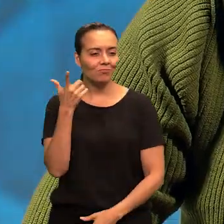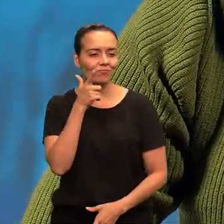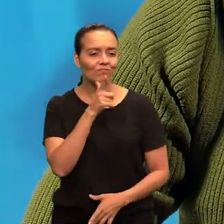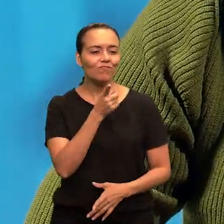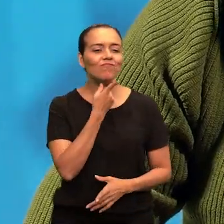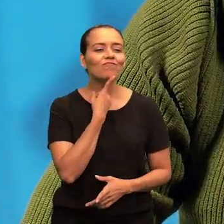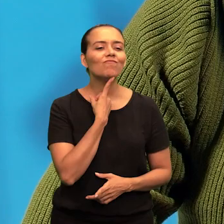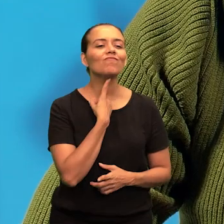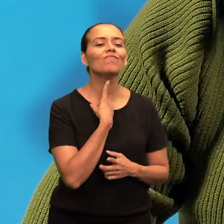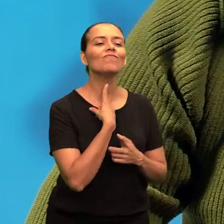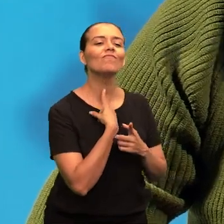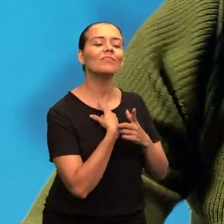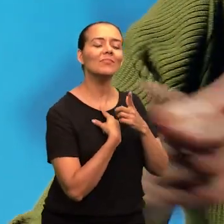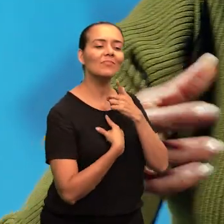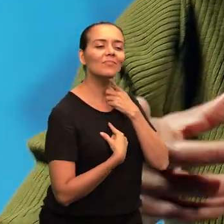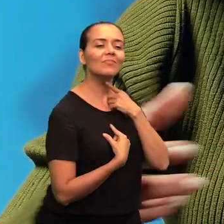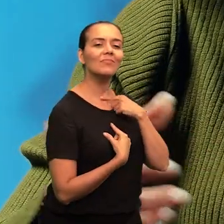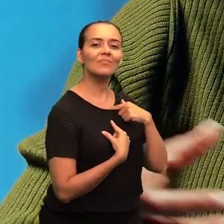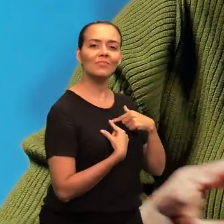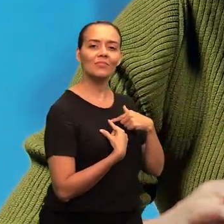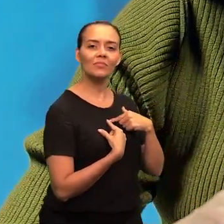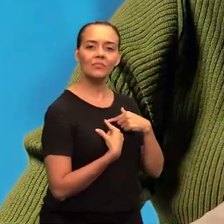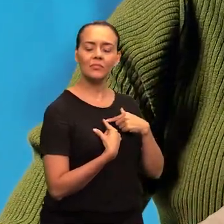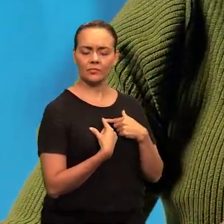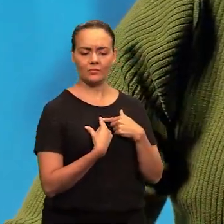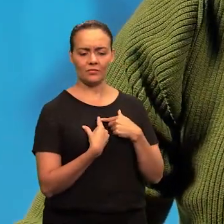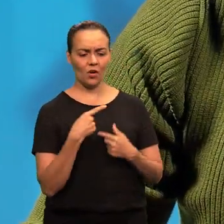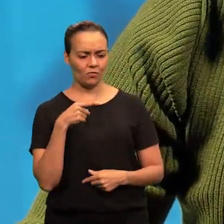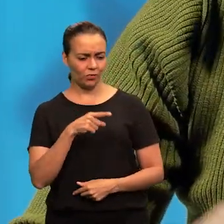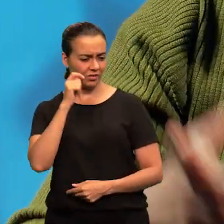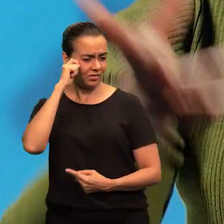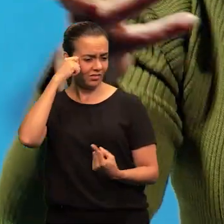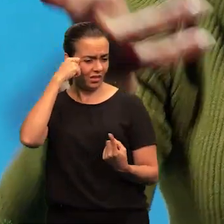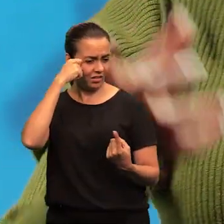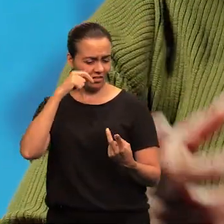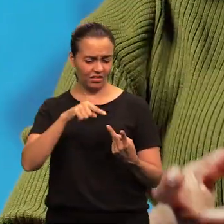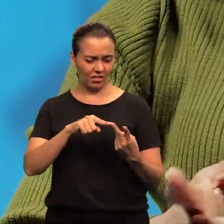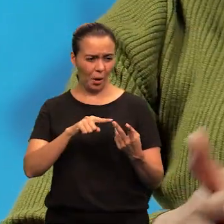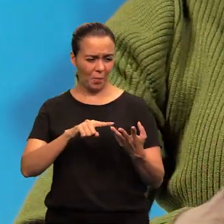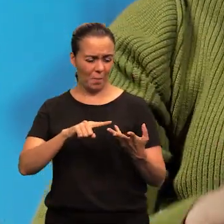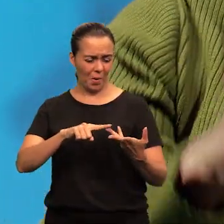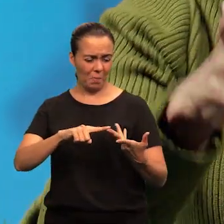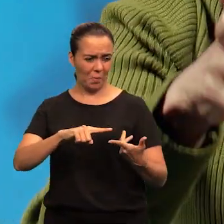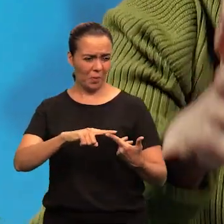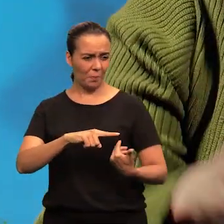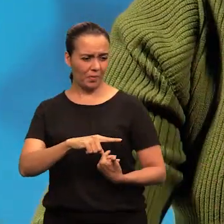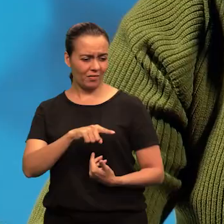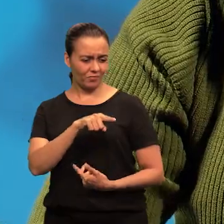não daquilo que o estereótipo me enquadra: É uma mulher negra? É isso? É aquilo? É aquilo outro?